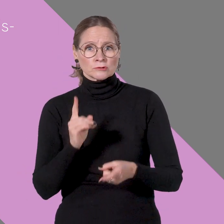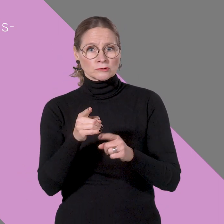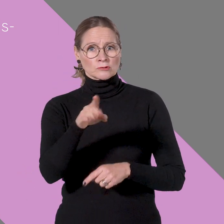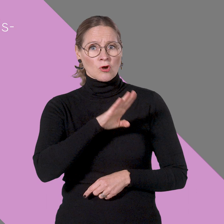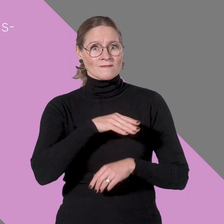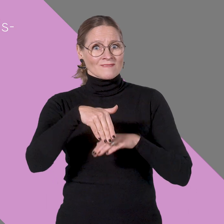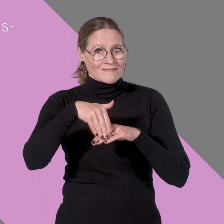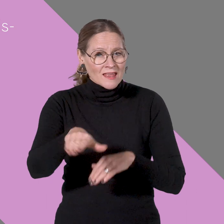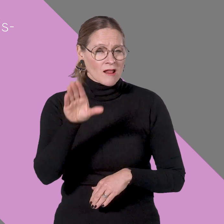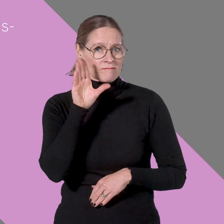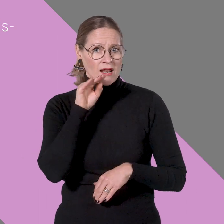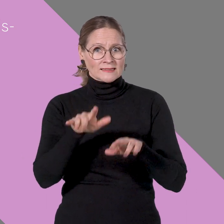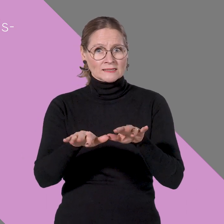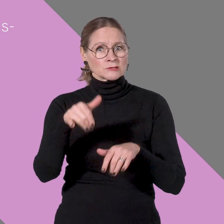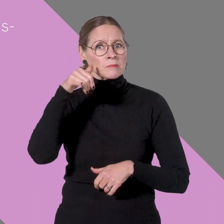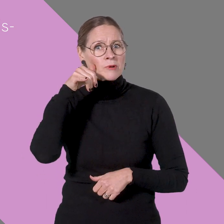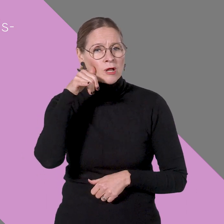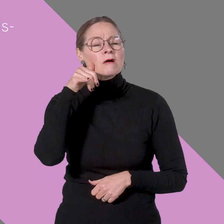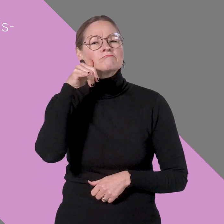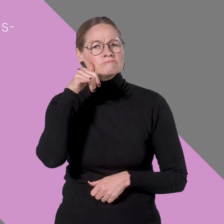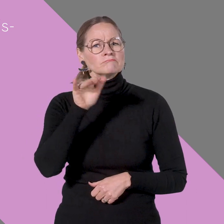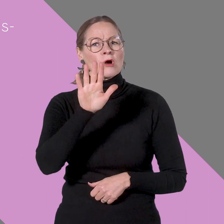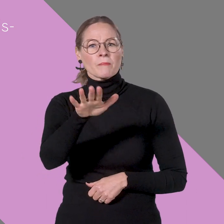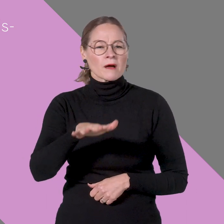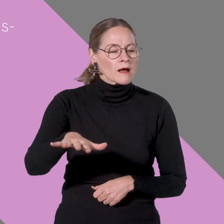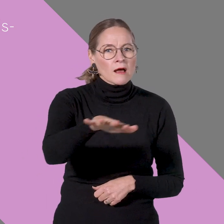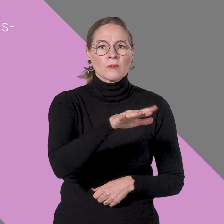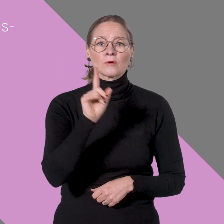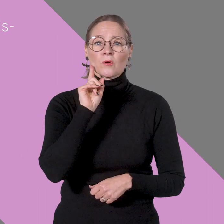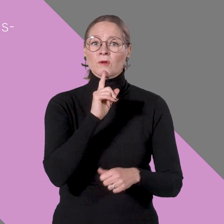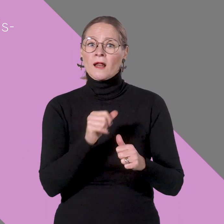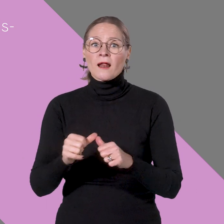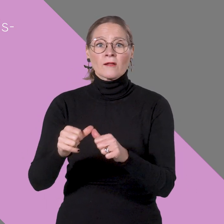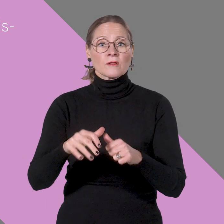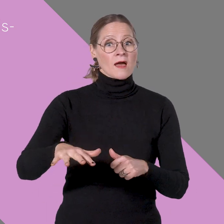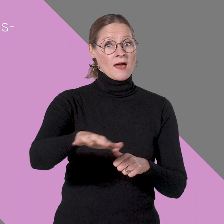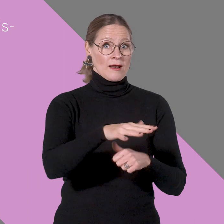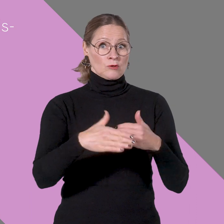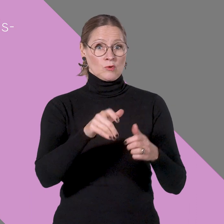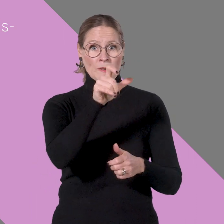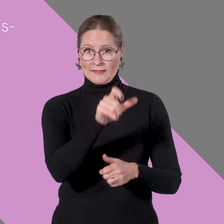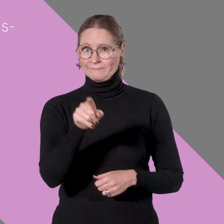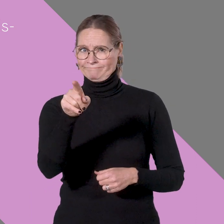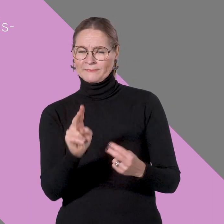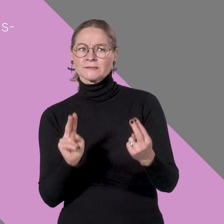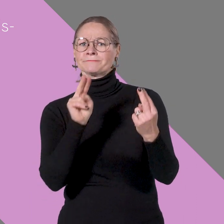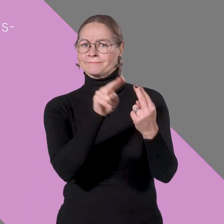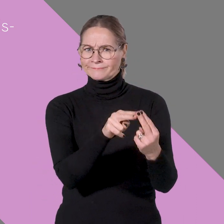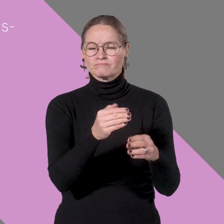Mikäli sinulla on vielä vanha tekstipuhelin, - otathan yhteyttä oman alueesi Kuurojen Liiton aluetyöntekijään,